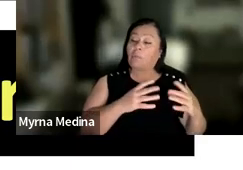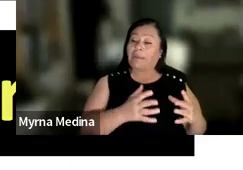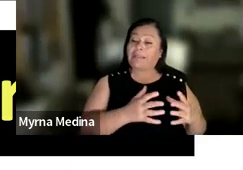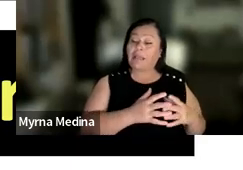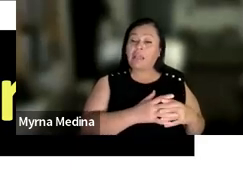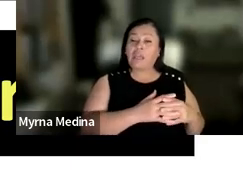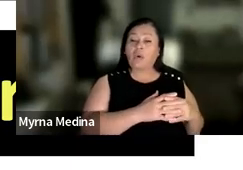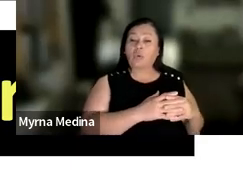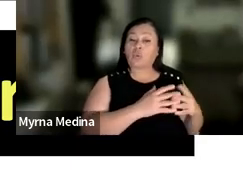Realmente. Los estudios dicen que la ceguera completa o total no es un poco común, ¿verdad? Casi nadie de las personas que tienen a ser sinón terminal, totalmente ciegos, ¿verdad?